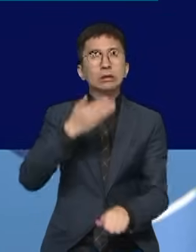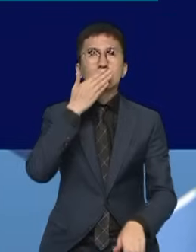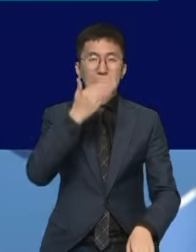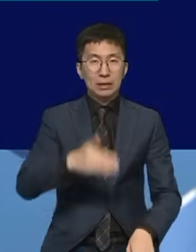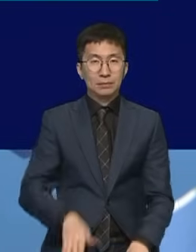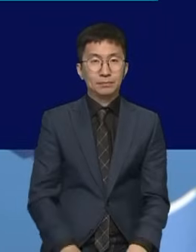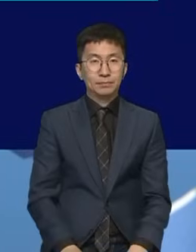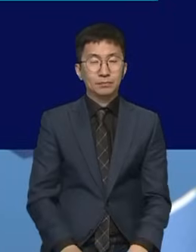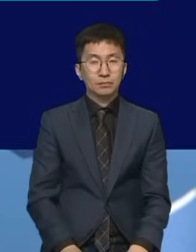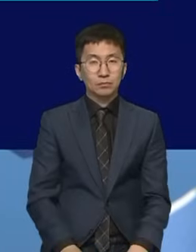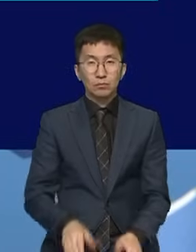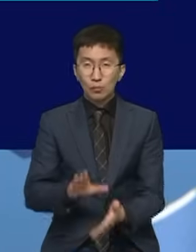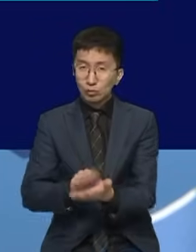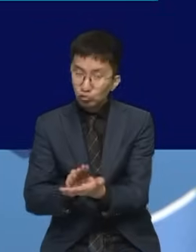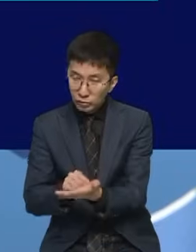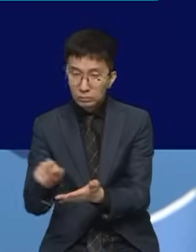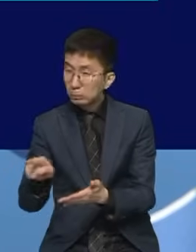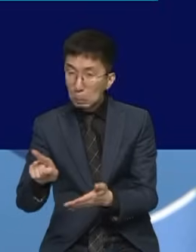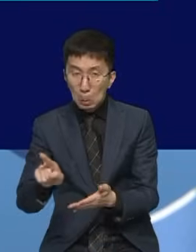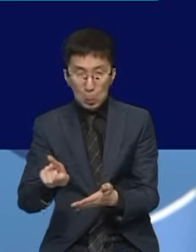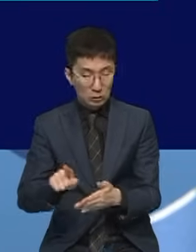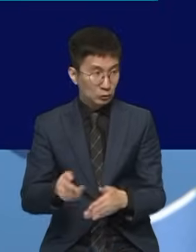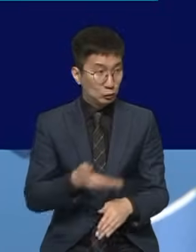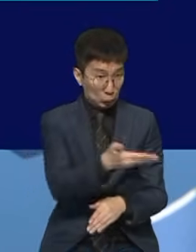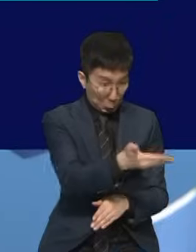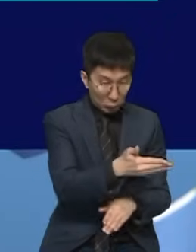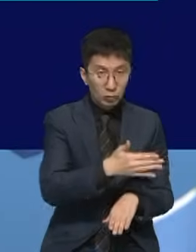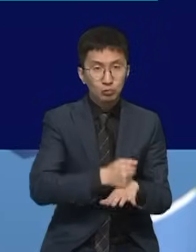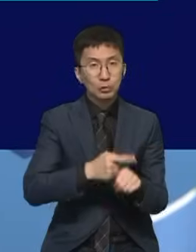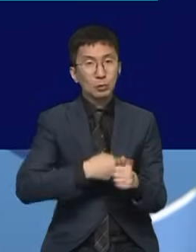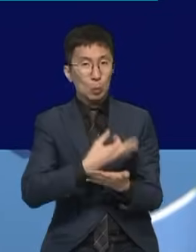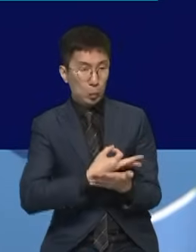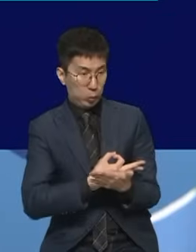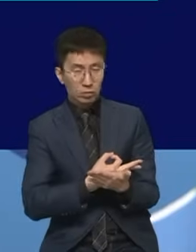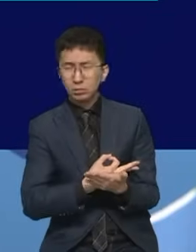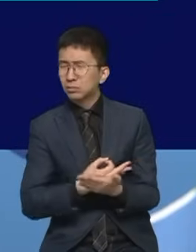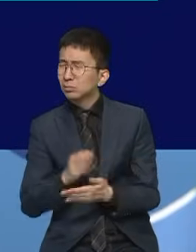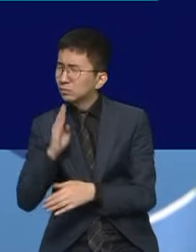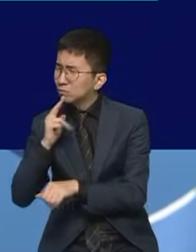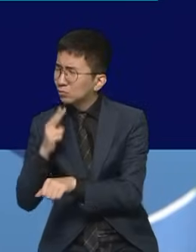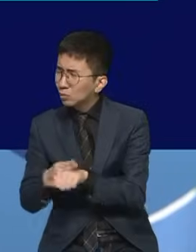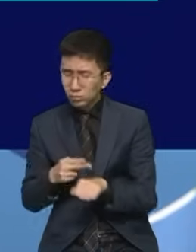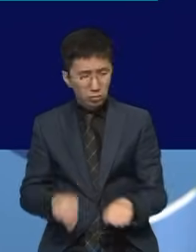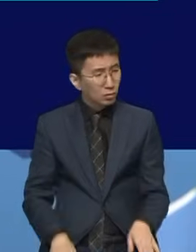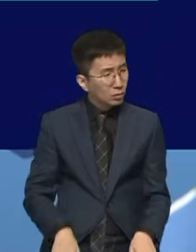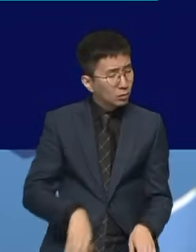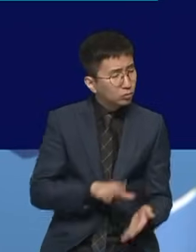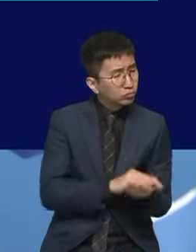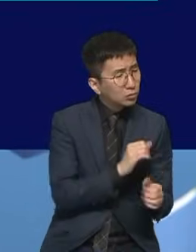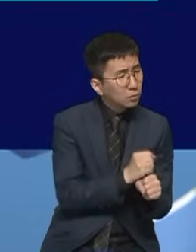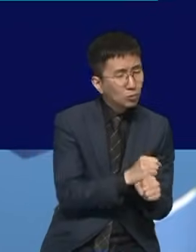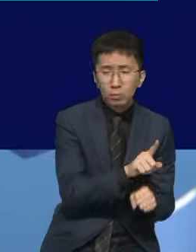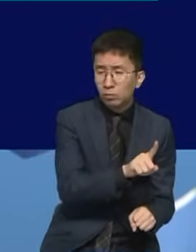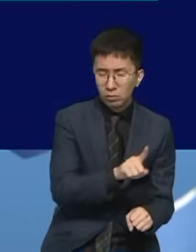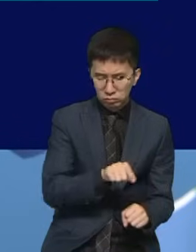되면 징계 대상이 될 수 있습니다. 문항 판매로 고액의 과외 돈을 받았다면 본업이 무엇이지 묻지 않을 수 없다는